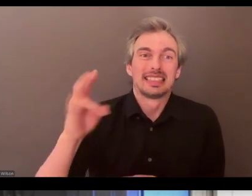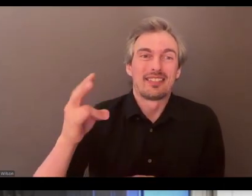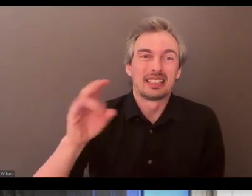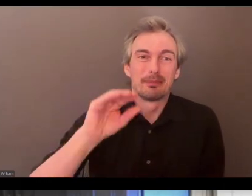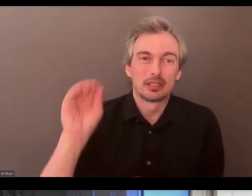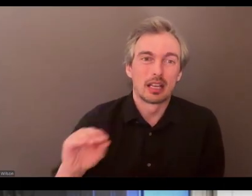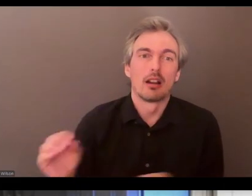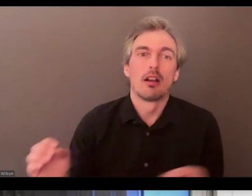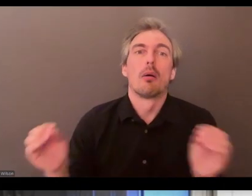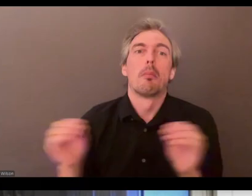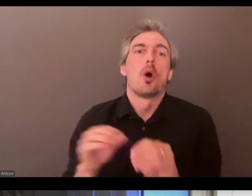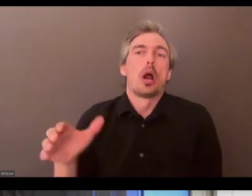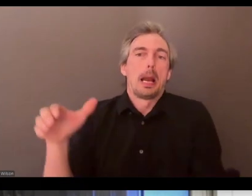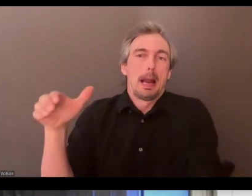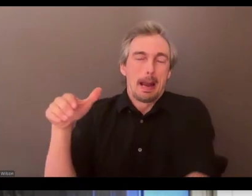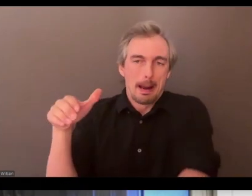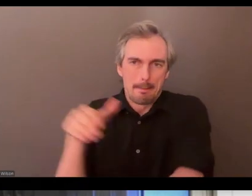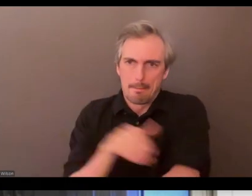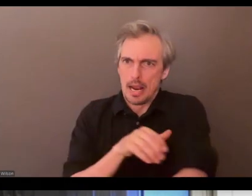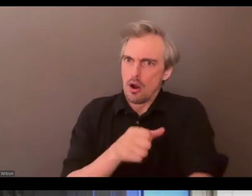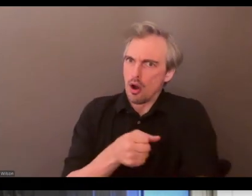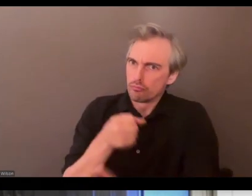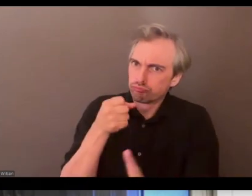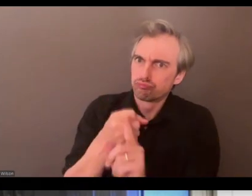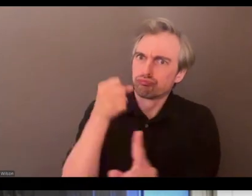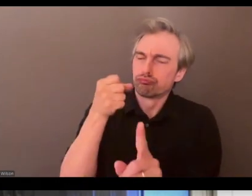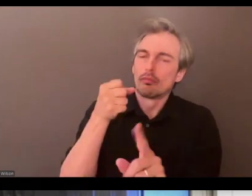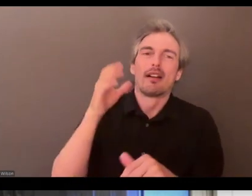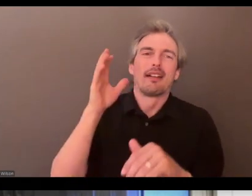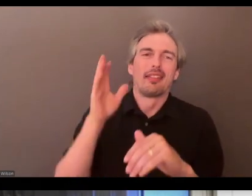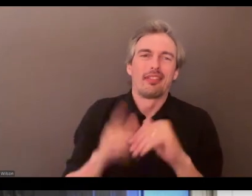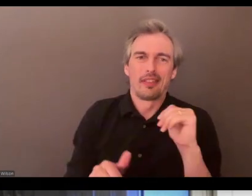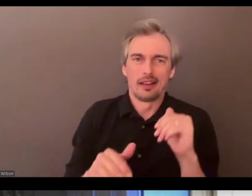そして、簡略化は認知的負担を軽減し、全員の理解を向上させます。